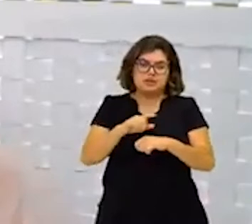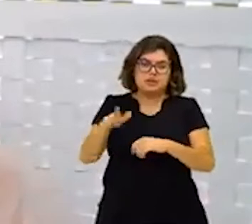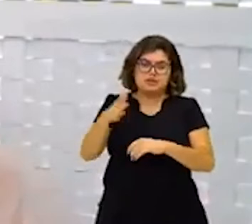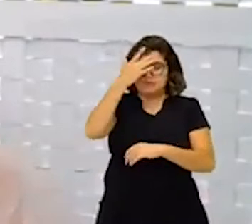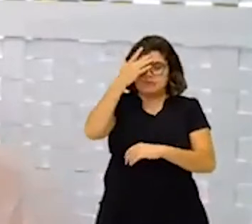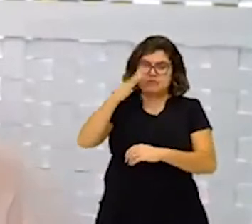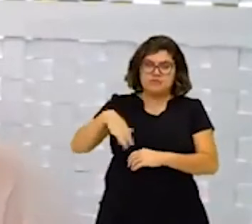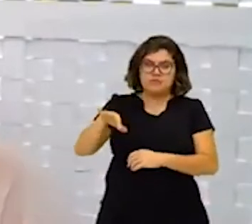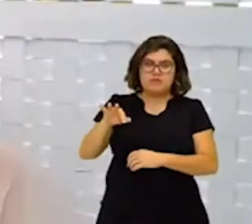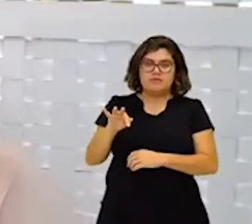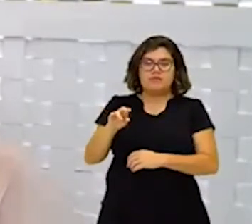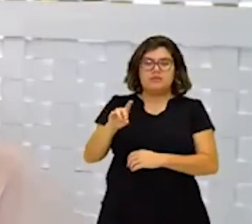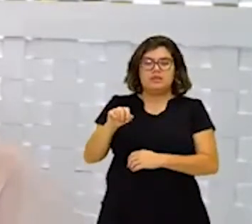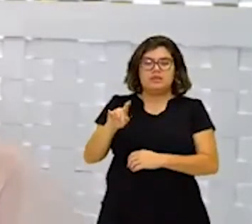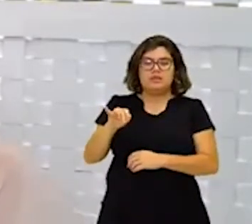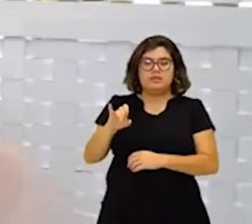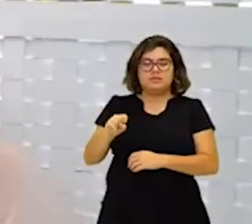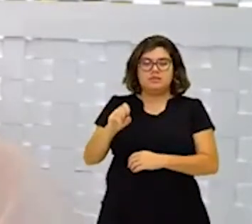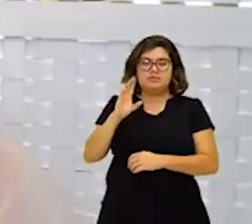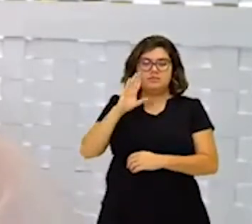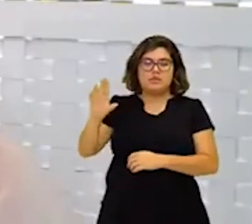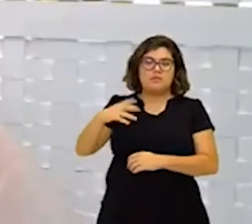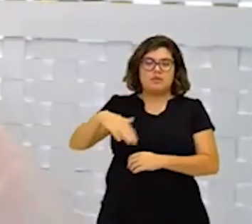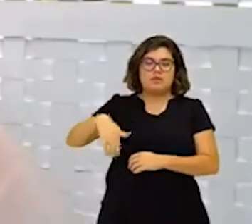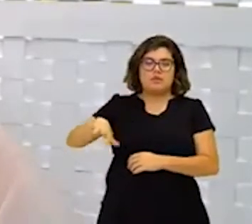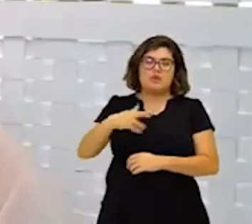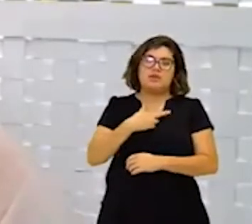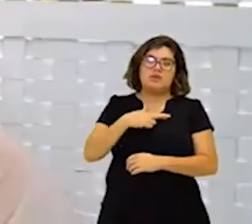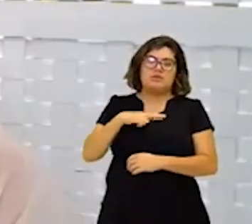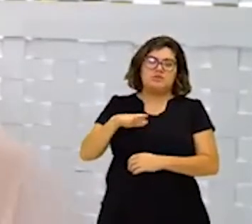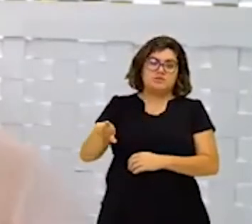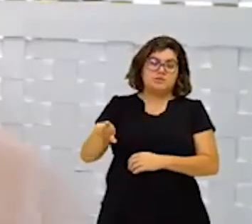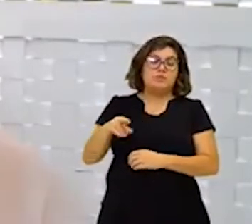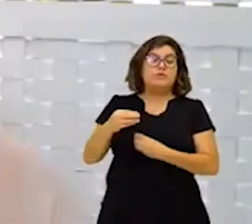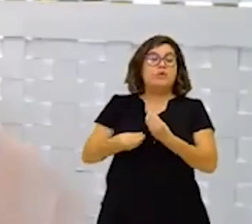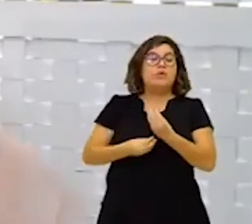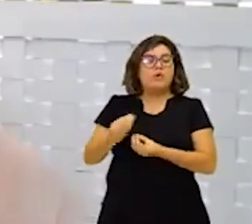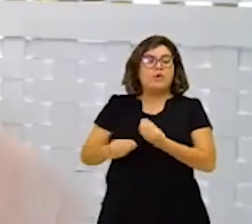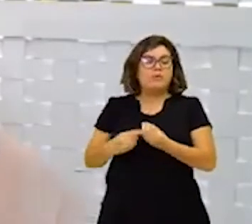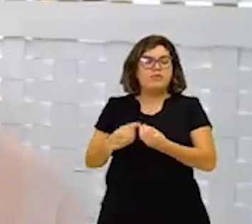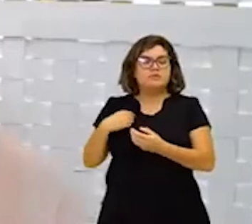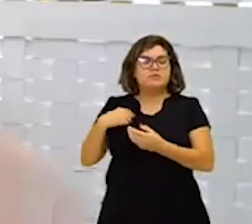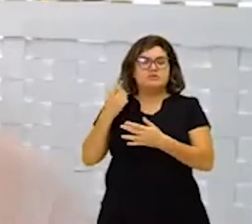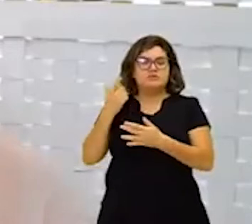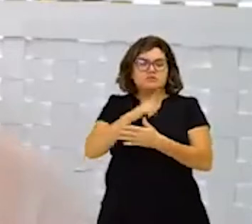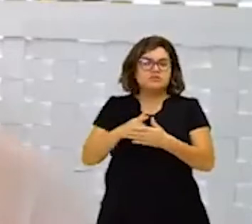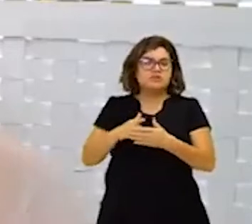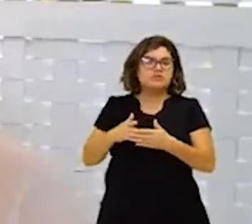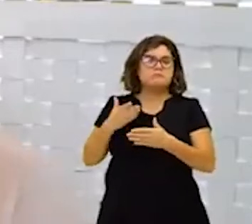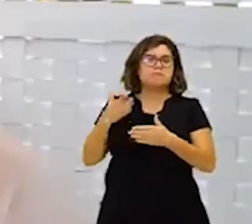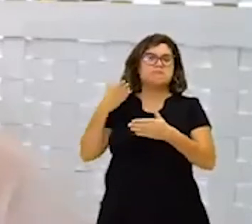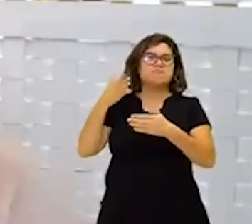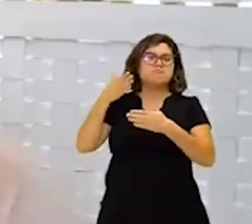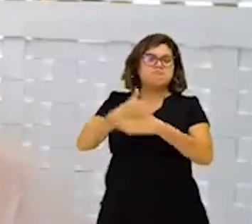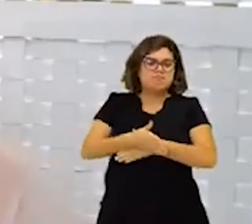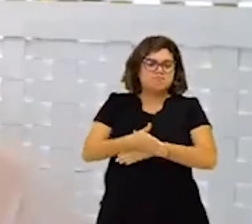religioso Como podemos curar essa parede da falta de parcerias Como enfrentar inclusive as próprias